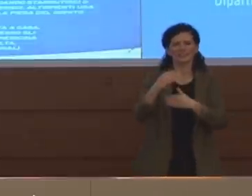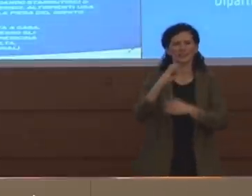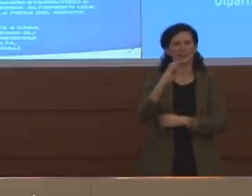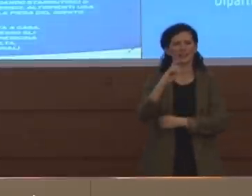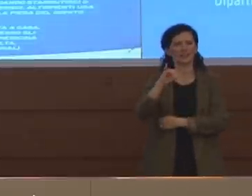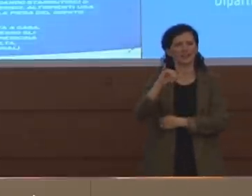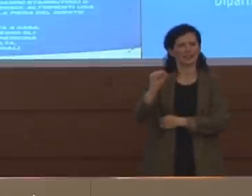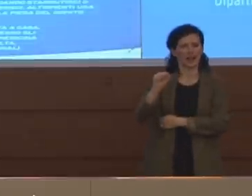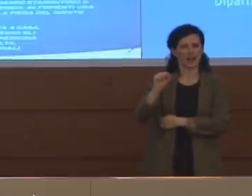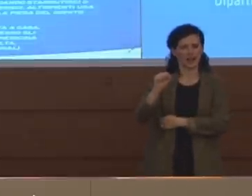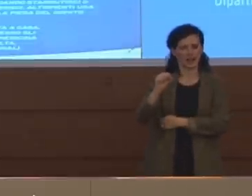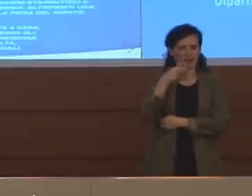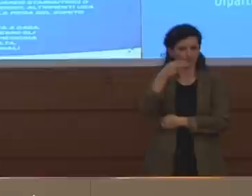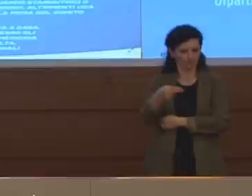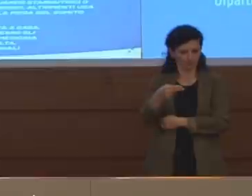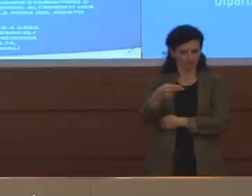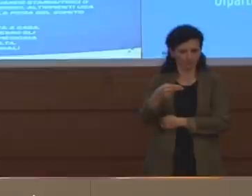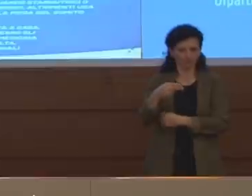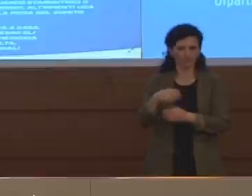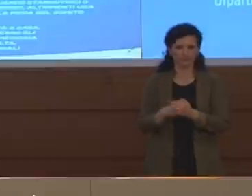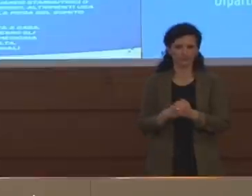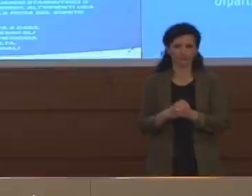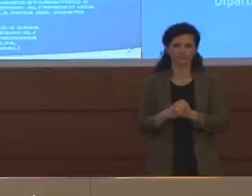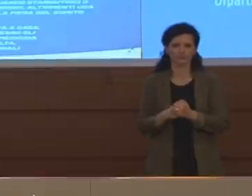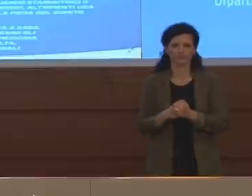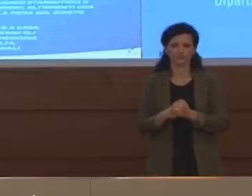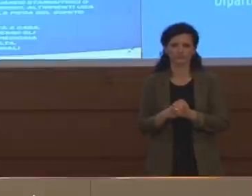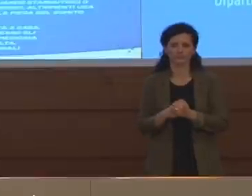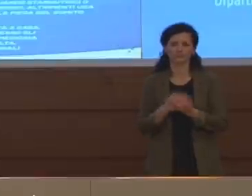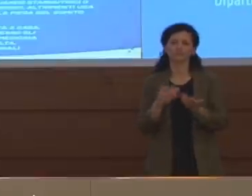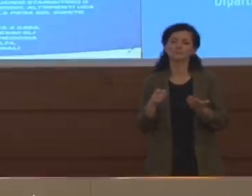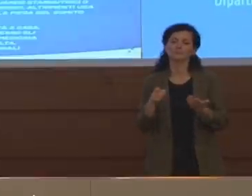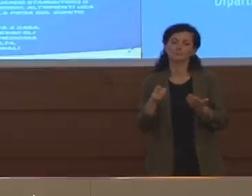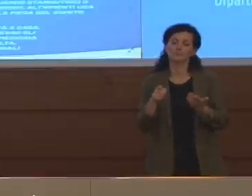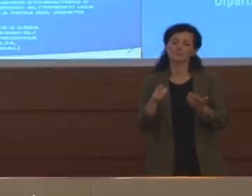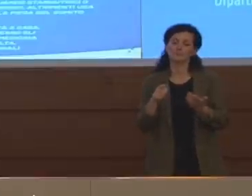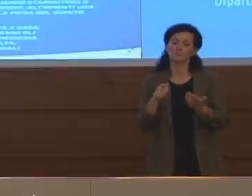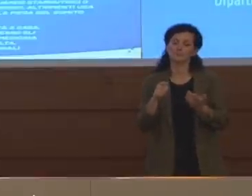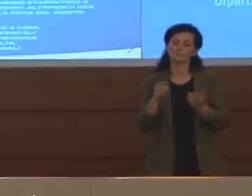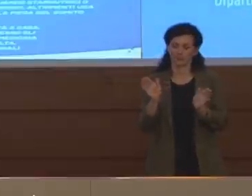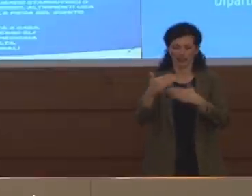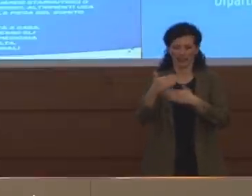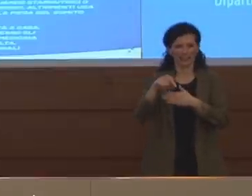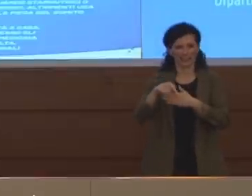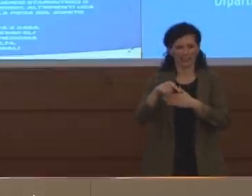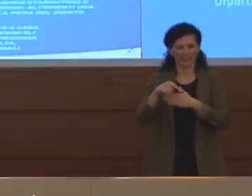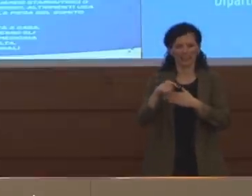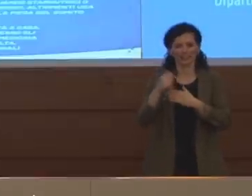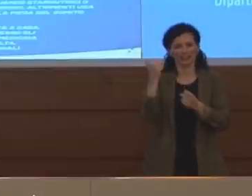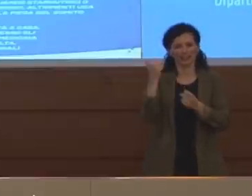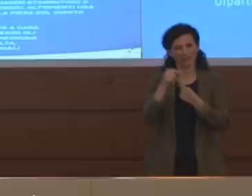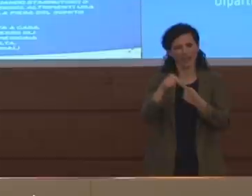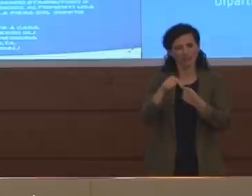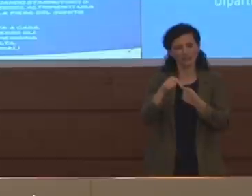per avere informazioni solide, affidabili. Proprio per questo motivo